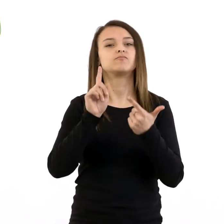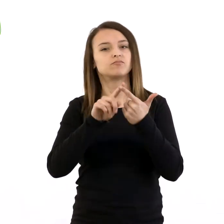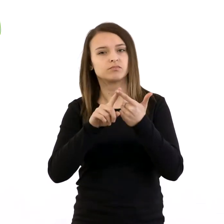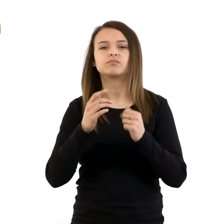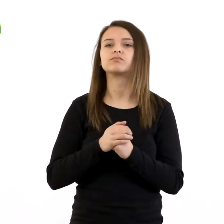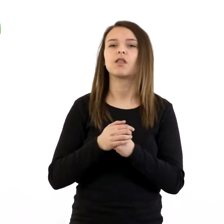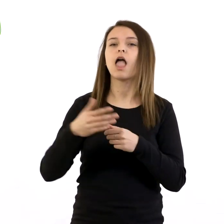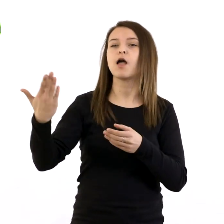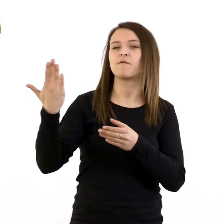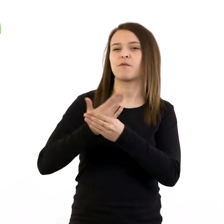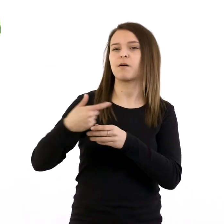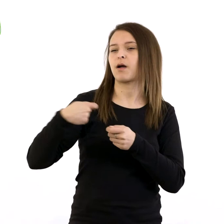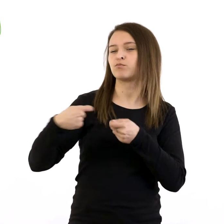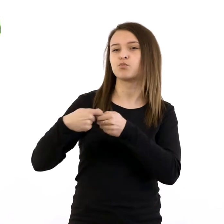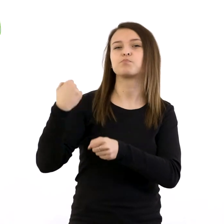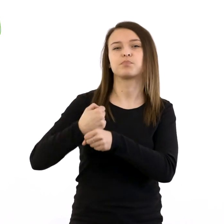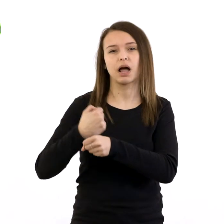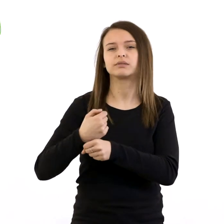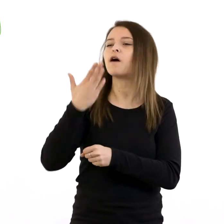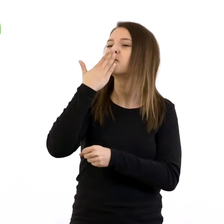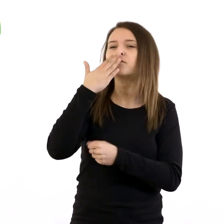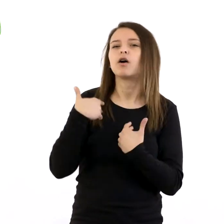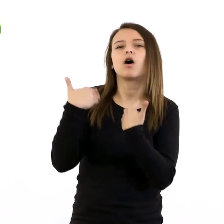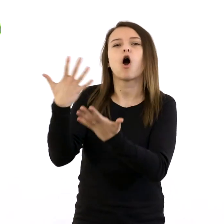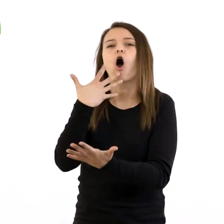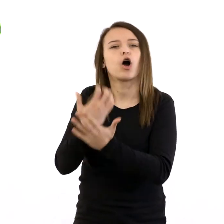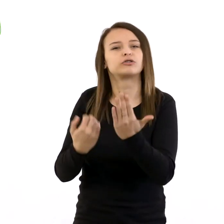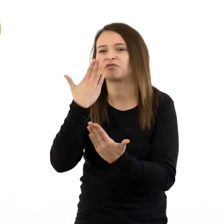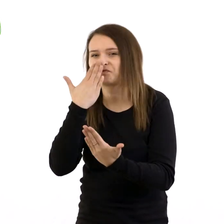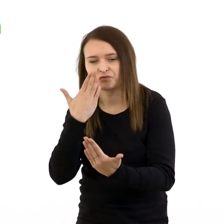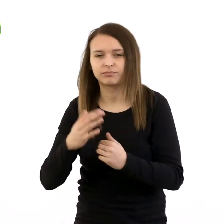jakich korzyści oczekujemy ze współpracy z firmą?